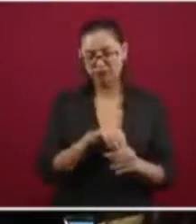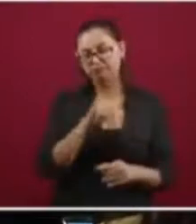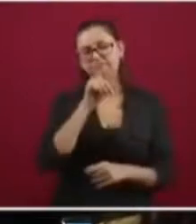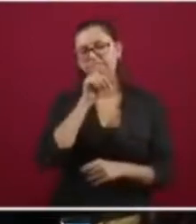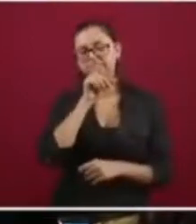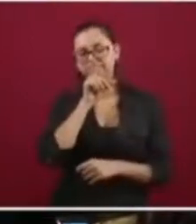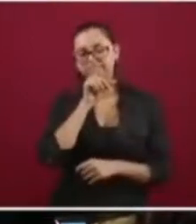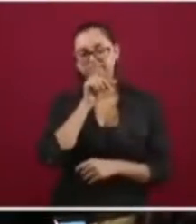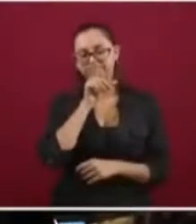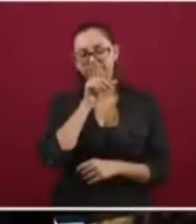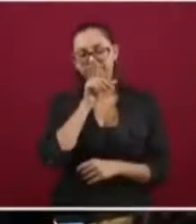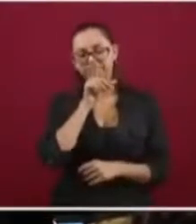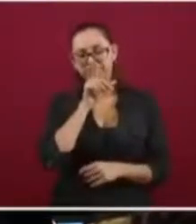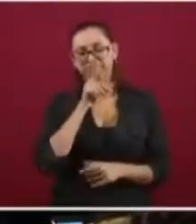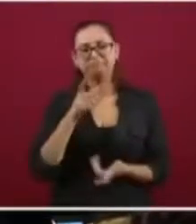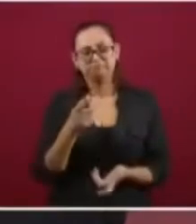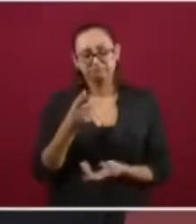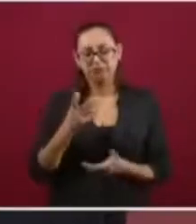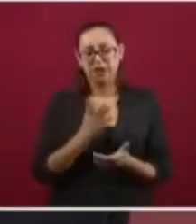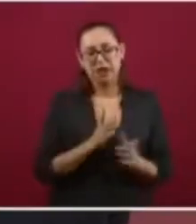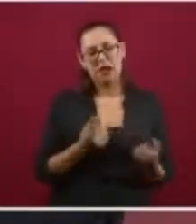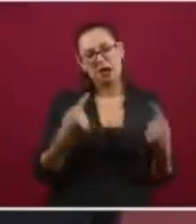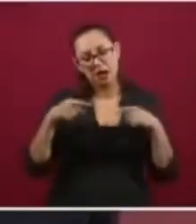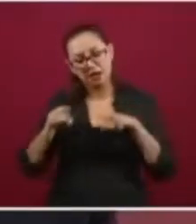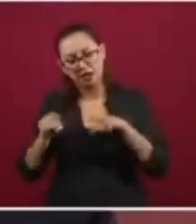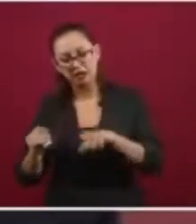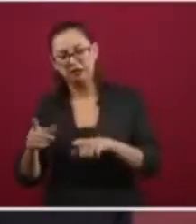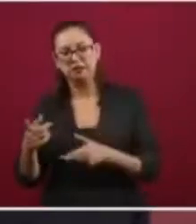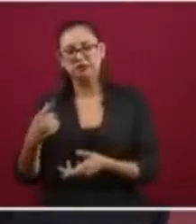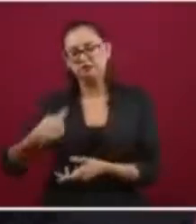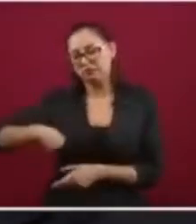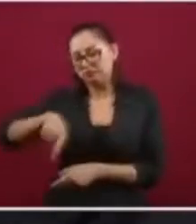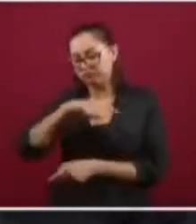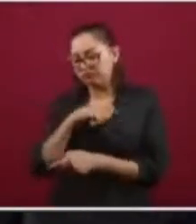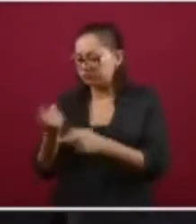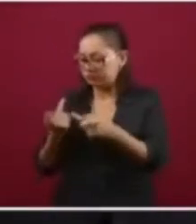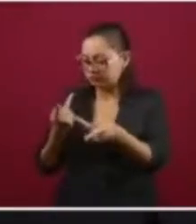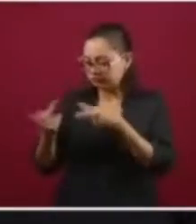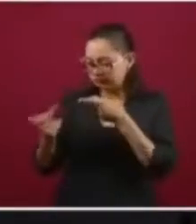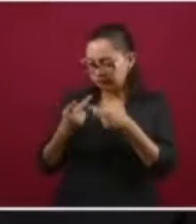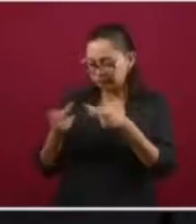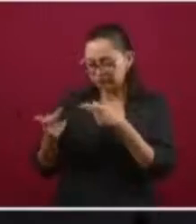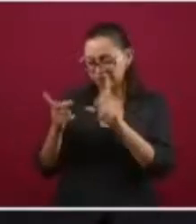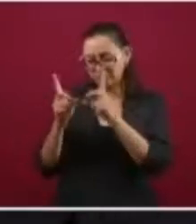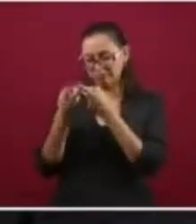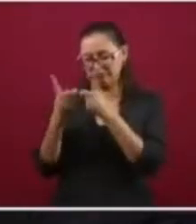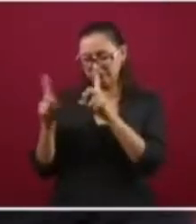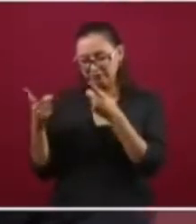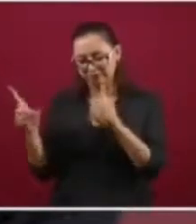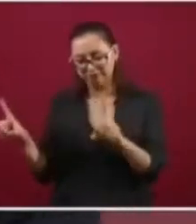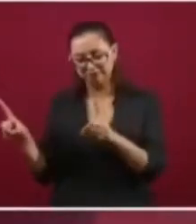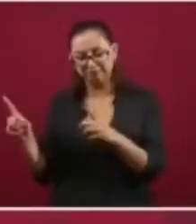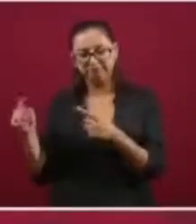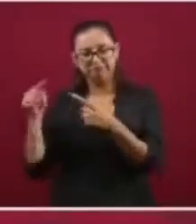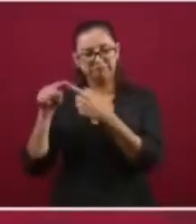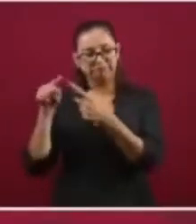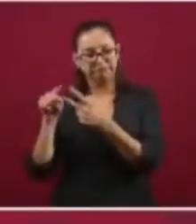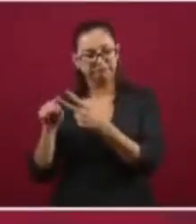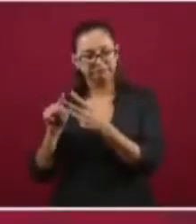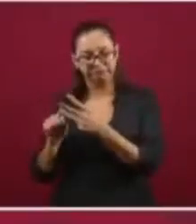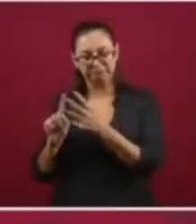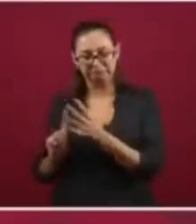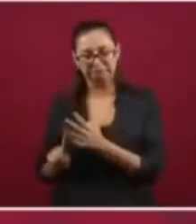Nosotros tenemos un plan de desarrollo con cuatro elementos fundamentales: